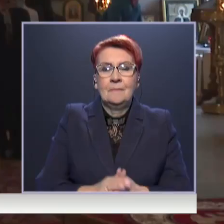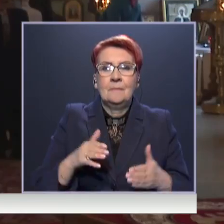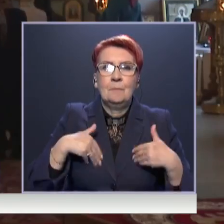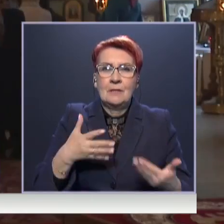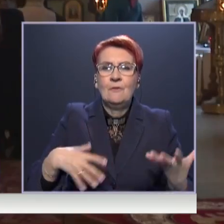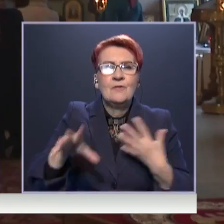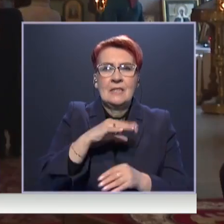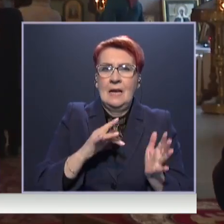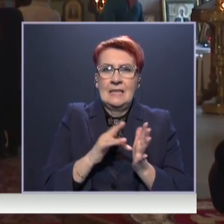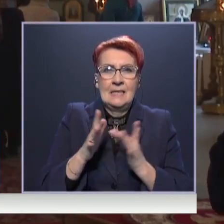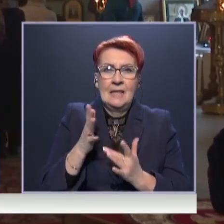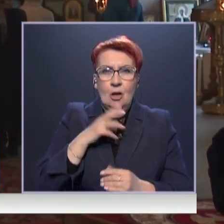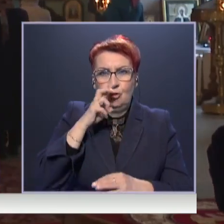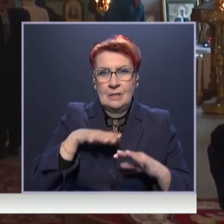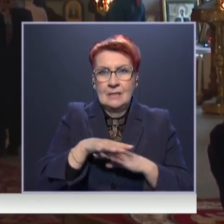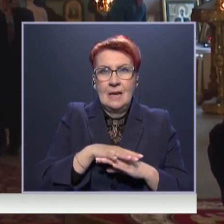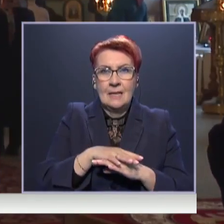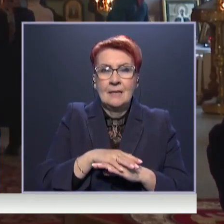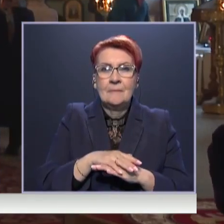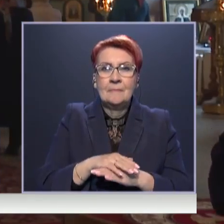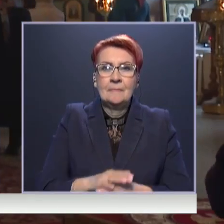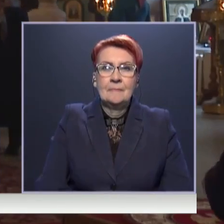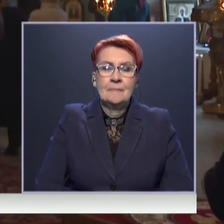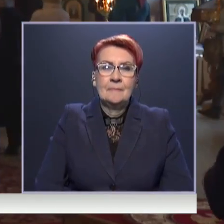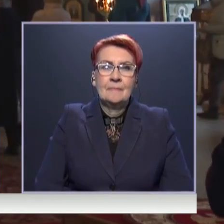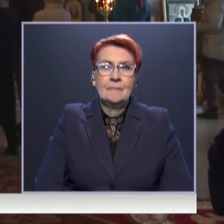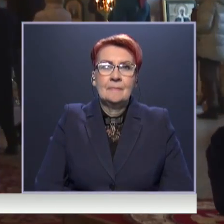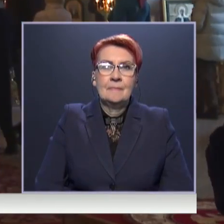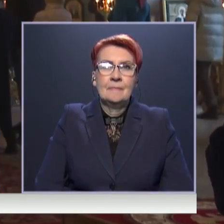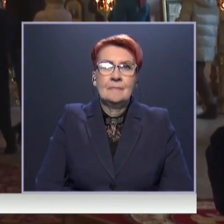конечно не могли в этот день остаться дома пришли